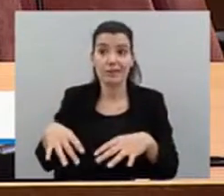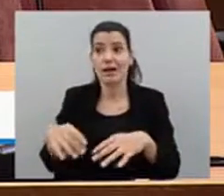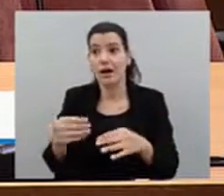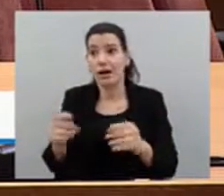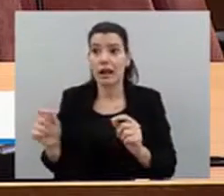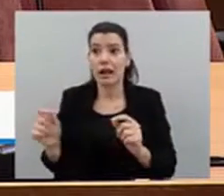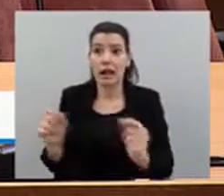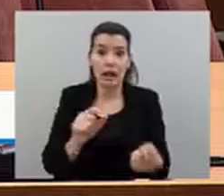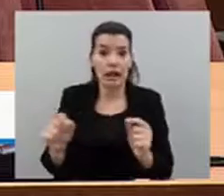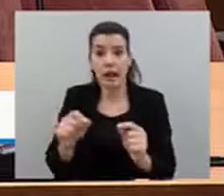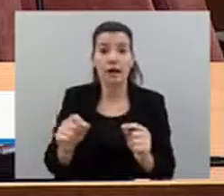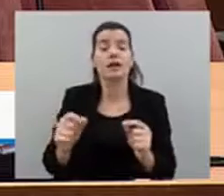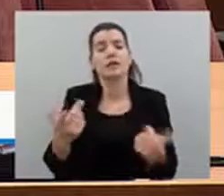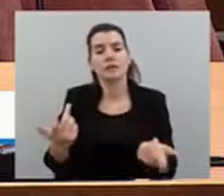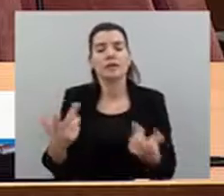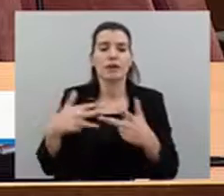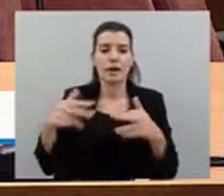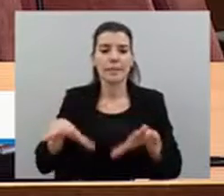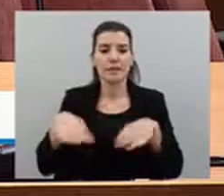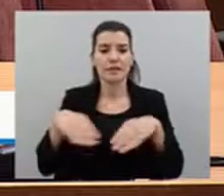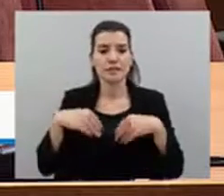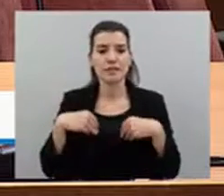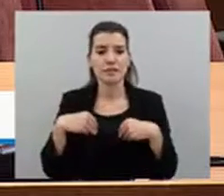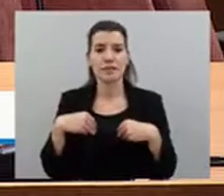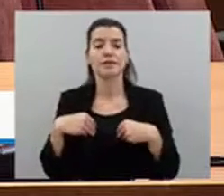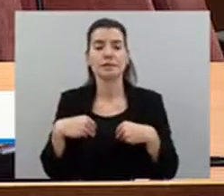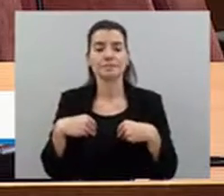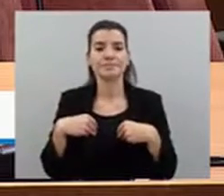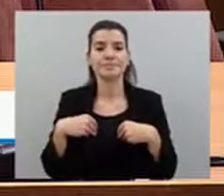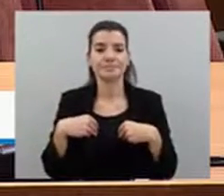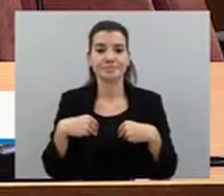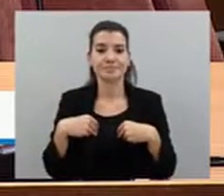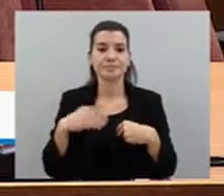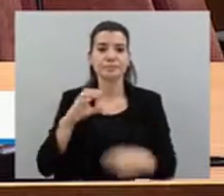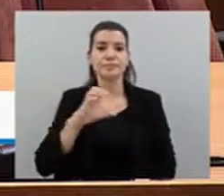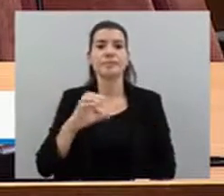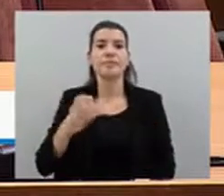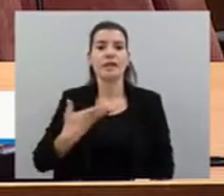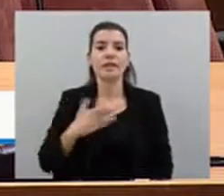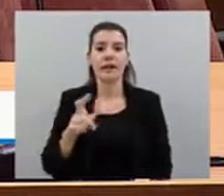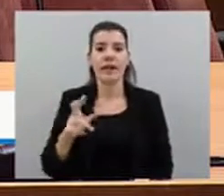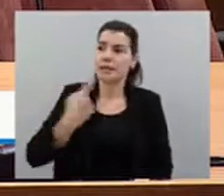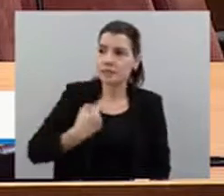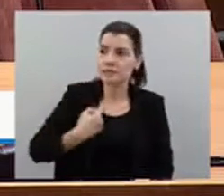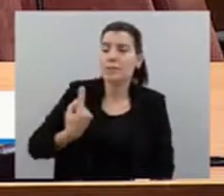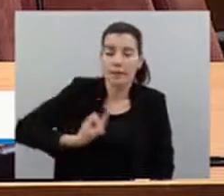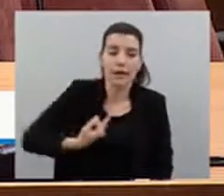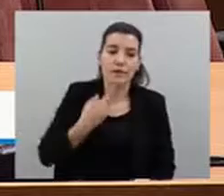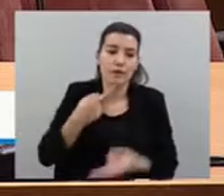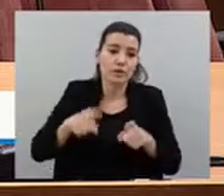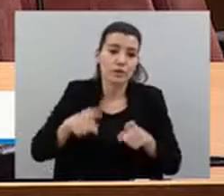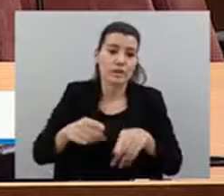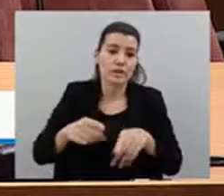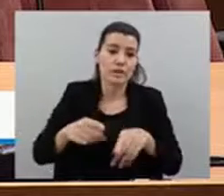Municipal aceita a intimação da CCDR no sentido de repor a situação pré